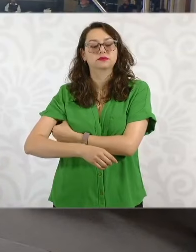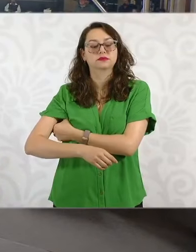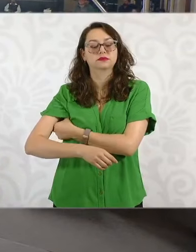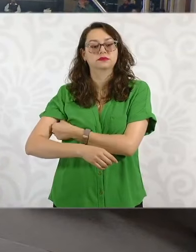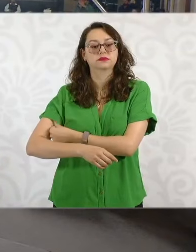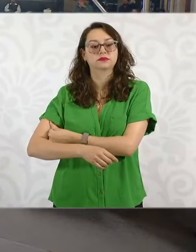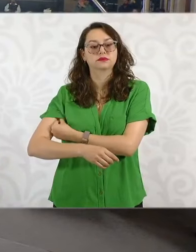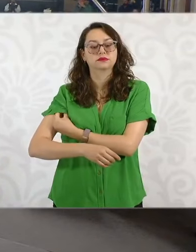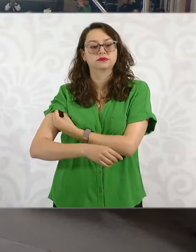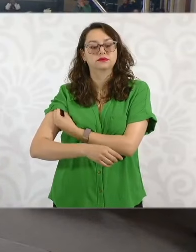presenta.